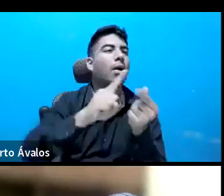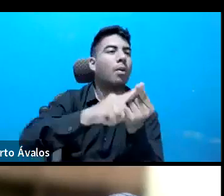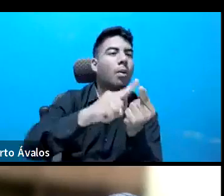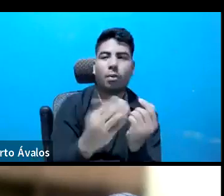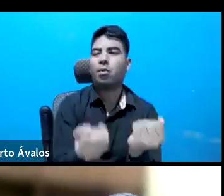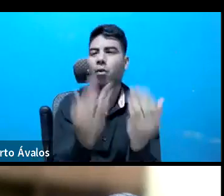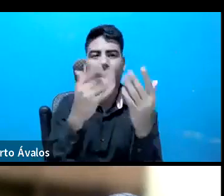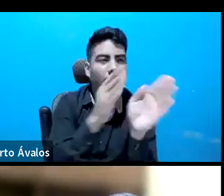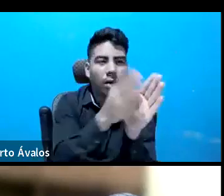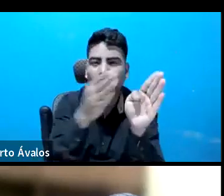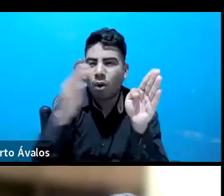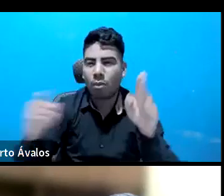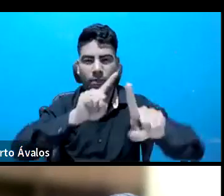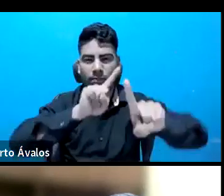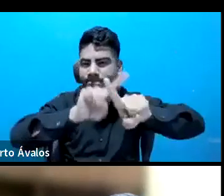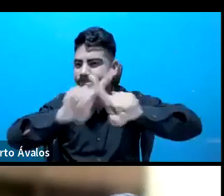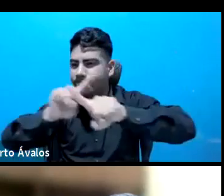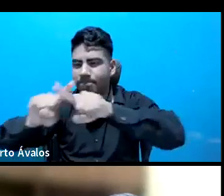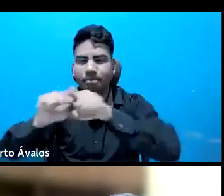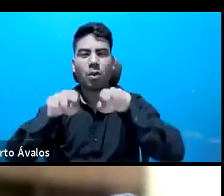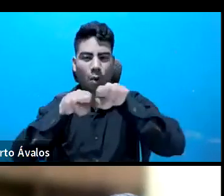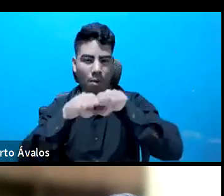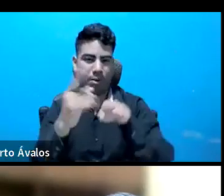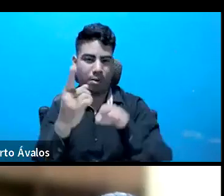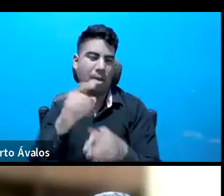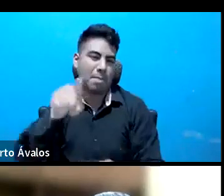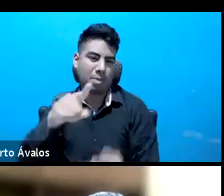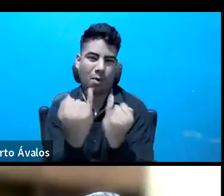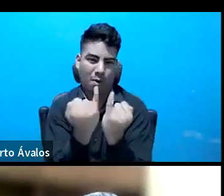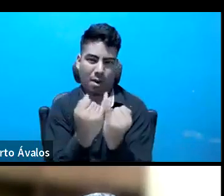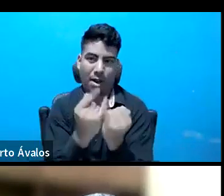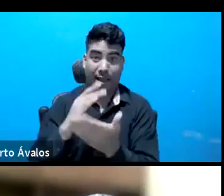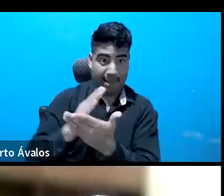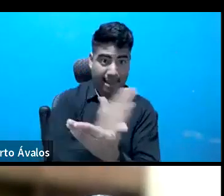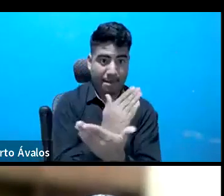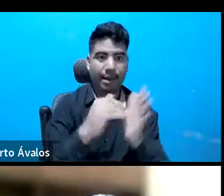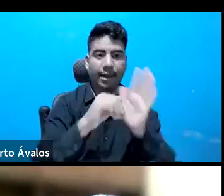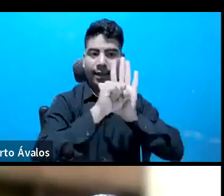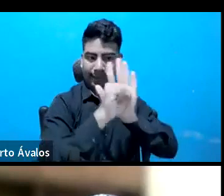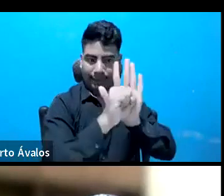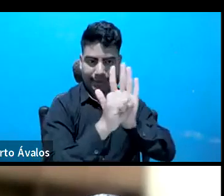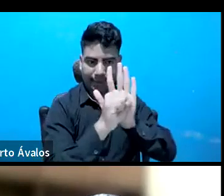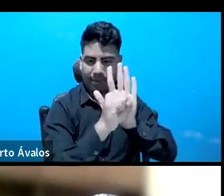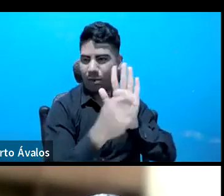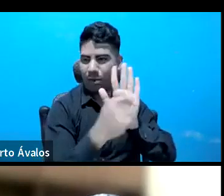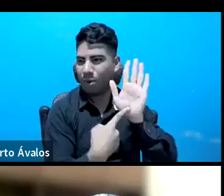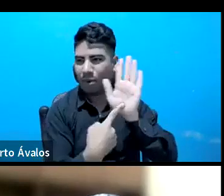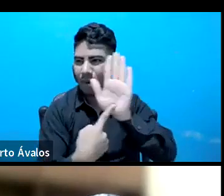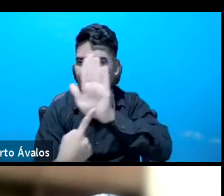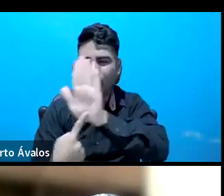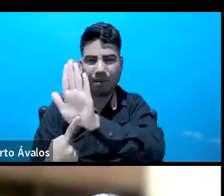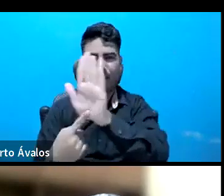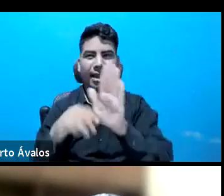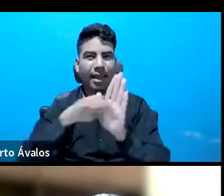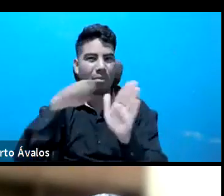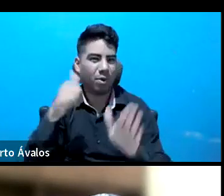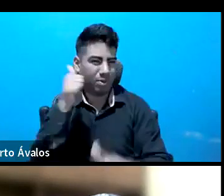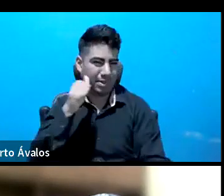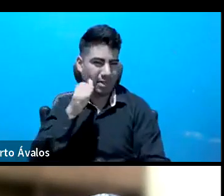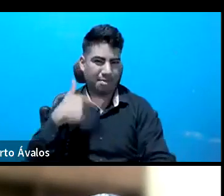s los sinónimos que puedes encontrar de resta o todos los signos de multiplicación. Otra cosa es cosa es explicarles los símbolos, Por ejemplo. mbolos. Por ejemplo, cada vez